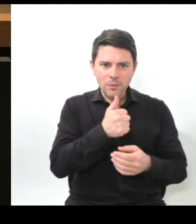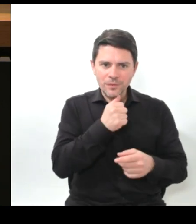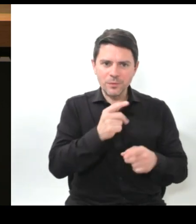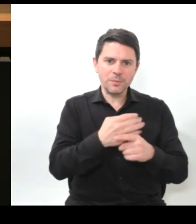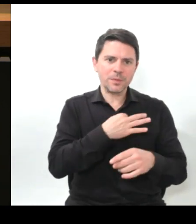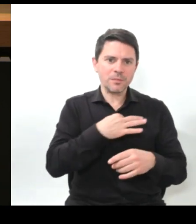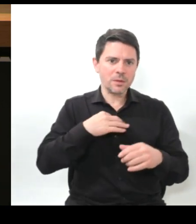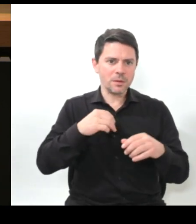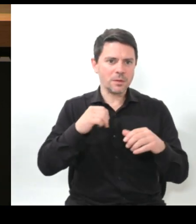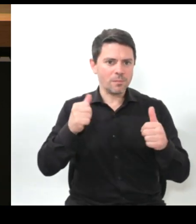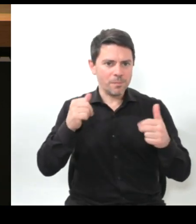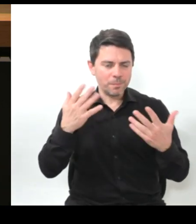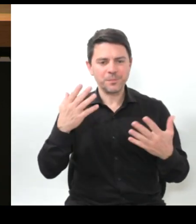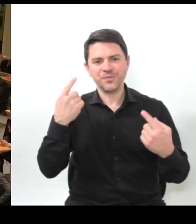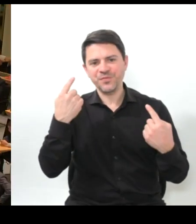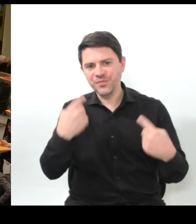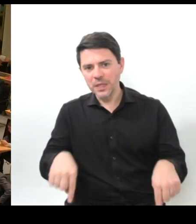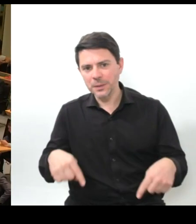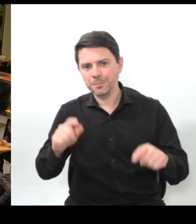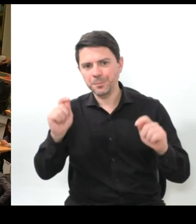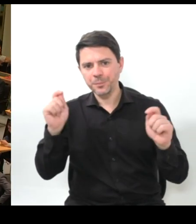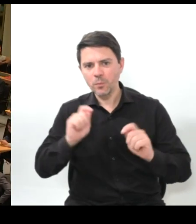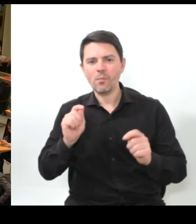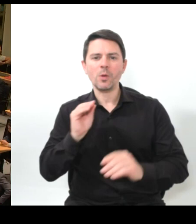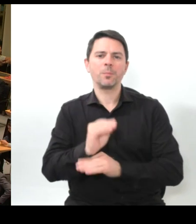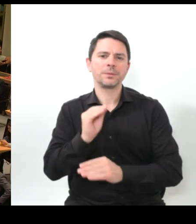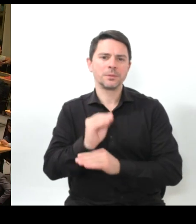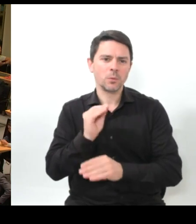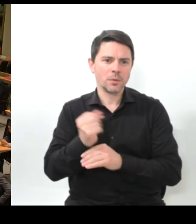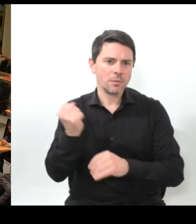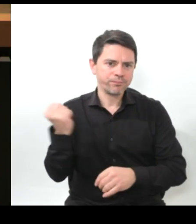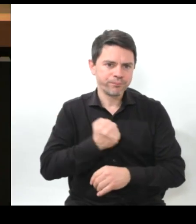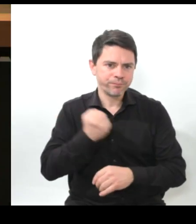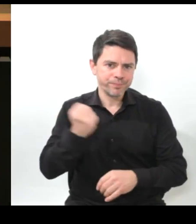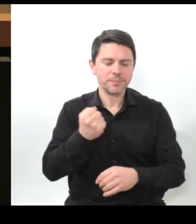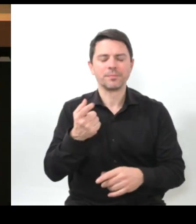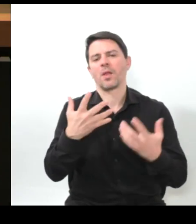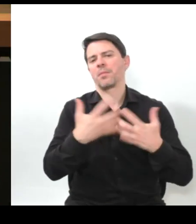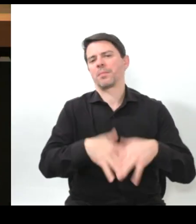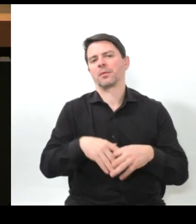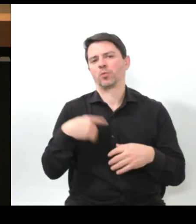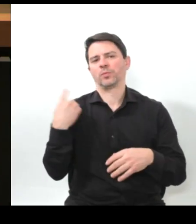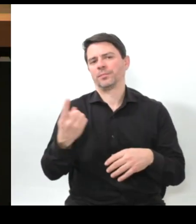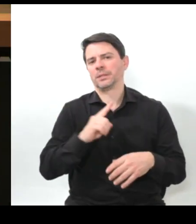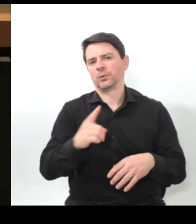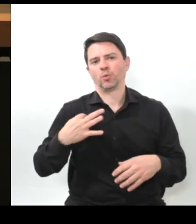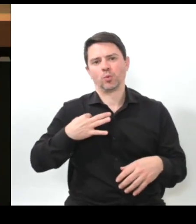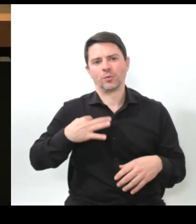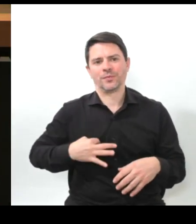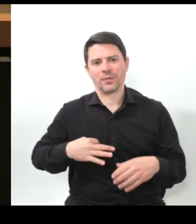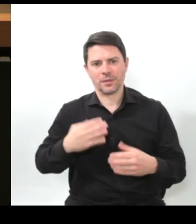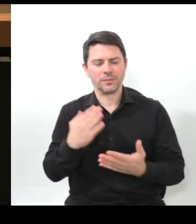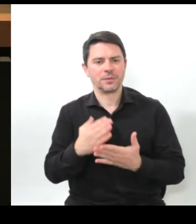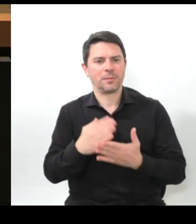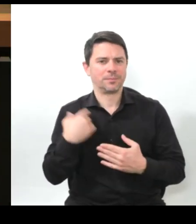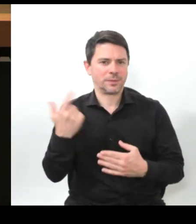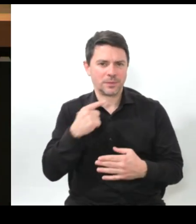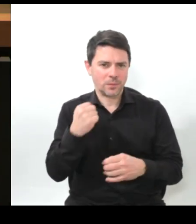Wir müssen sehr genau prüfen, ob die generalistische Ausbildung zur Pflegefachkraft in der Realität funktioniert oder ob wir Nachbesserungsbedarf